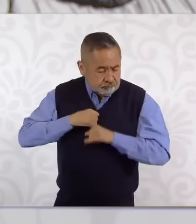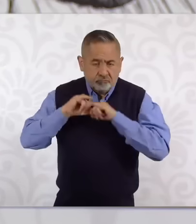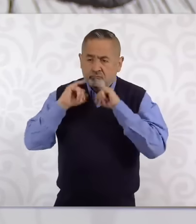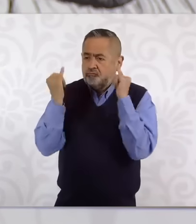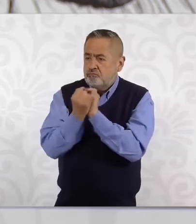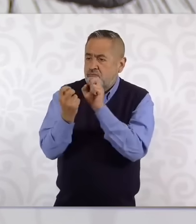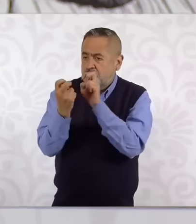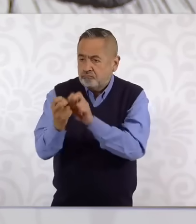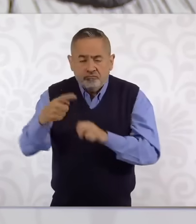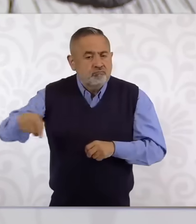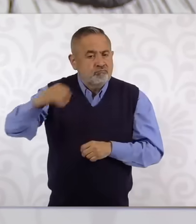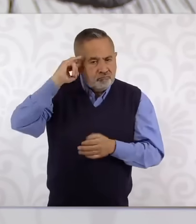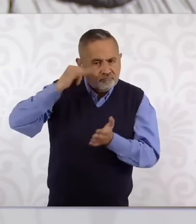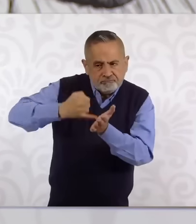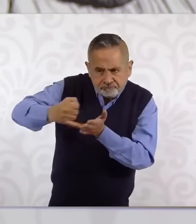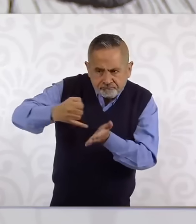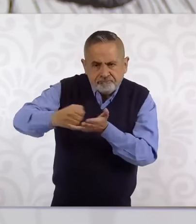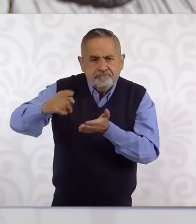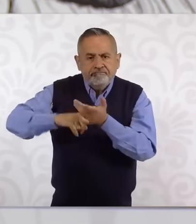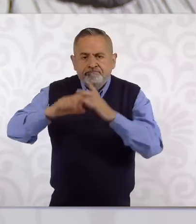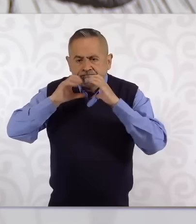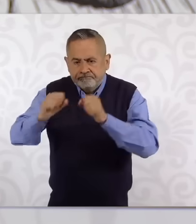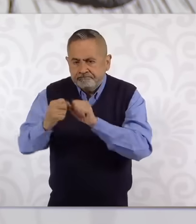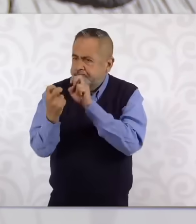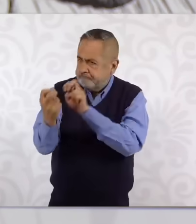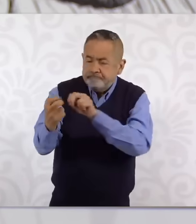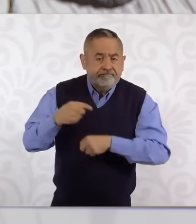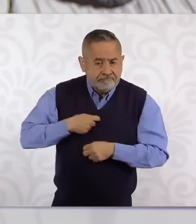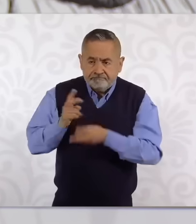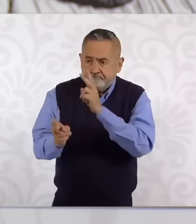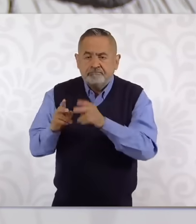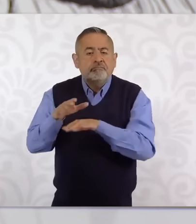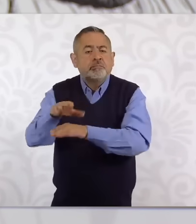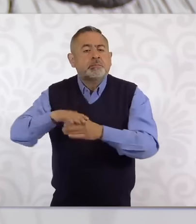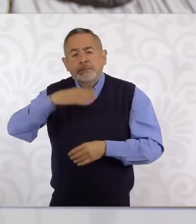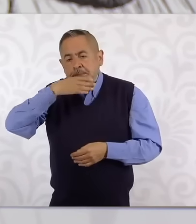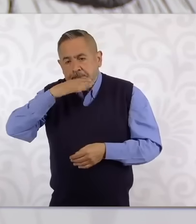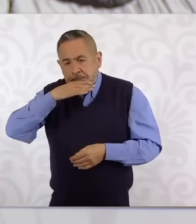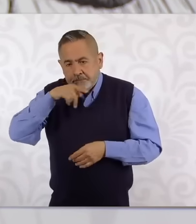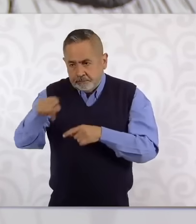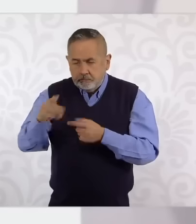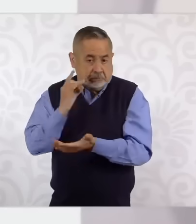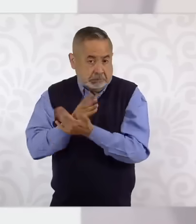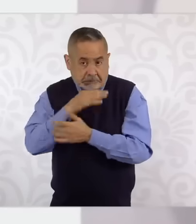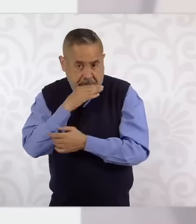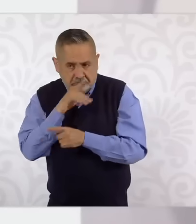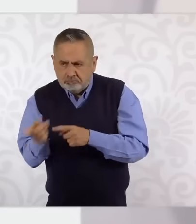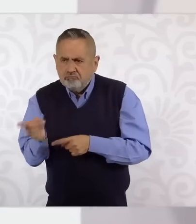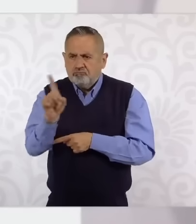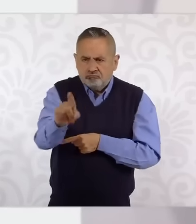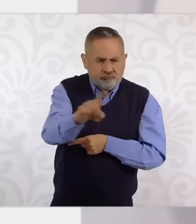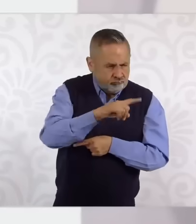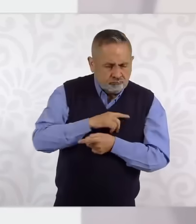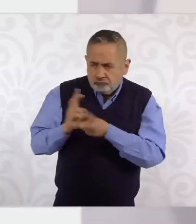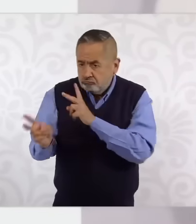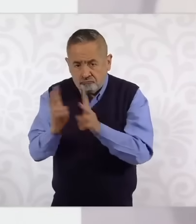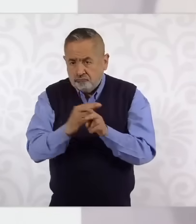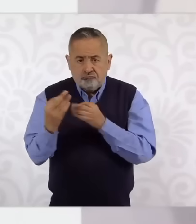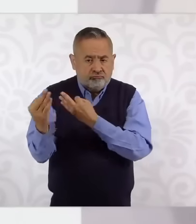los productores agrícolas, eh, principalmente de maíz, aunque no solo, eh y con los compradores,